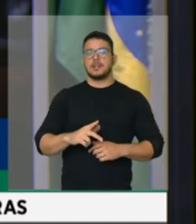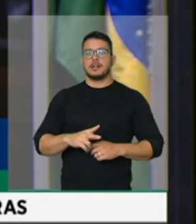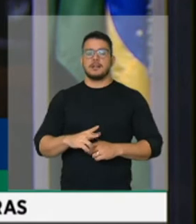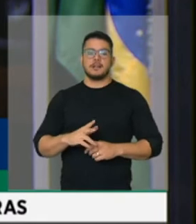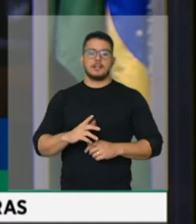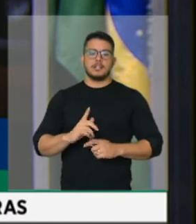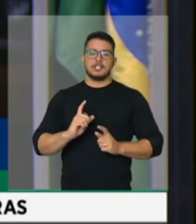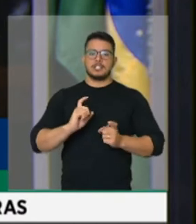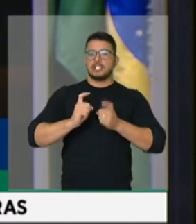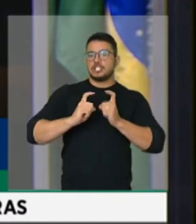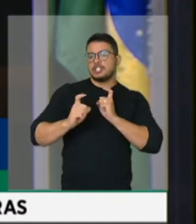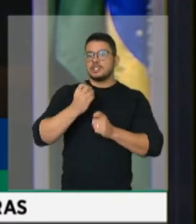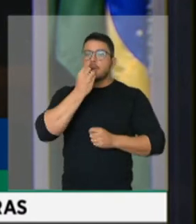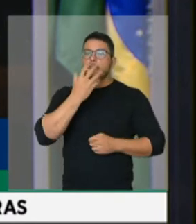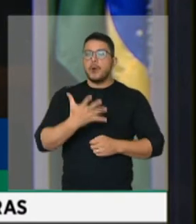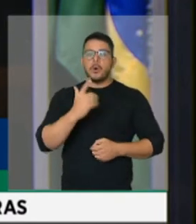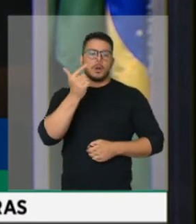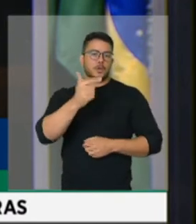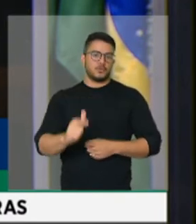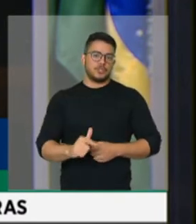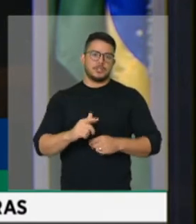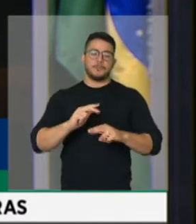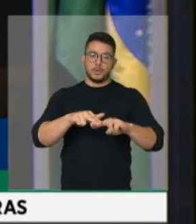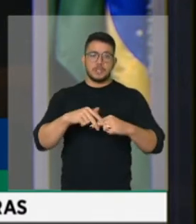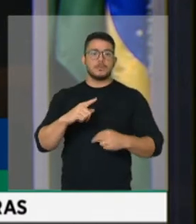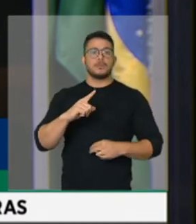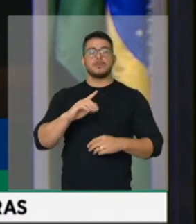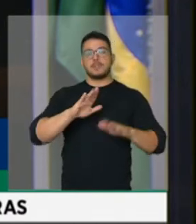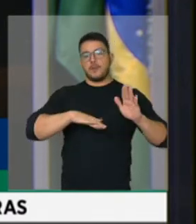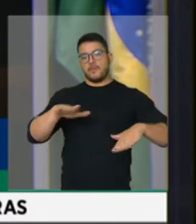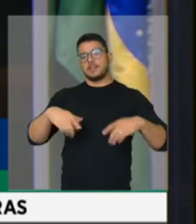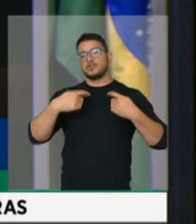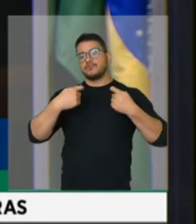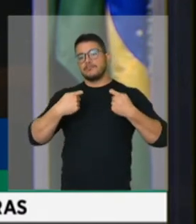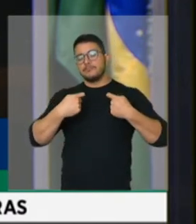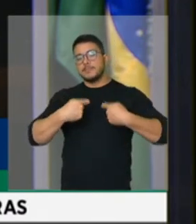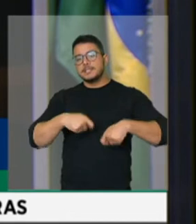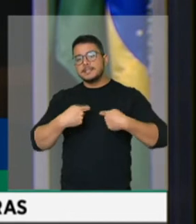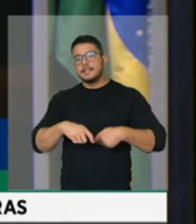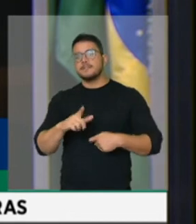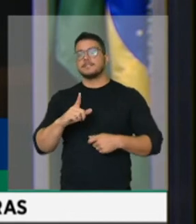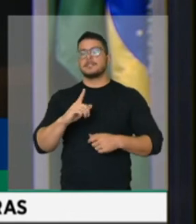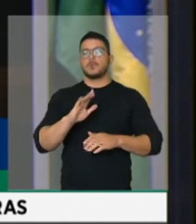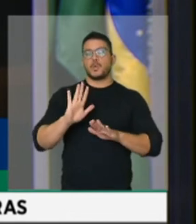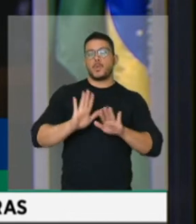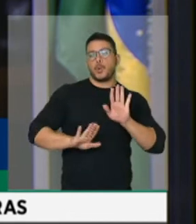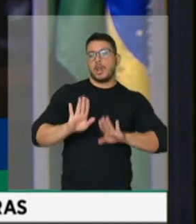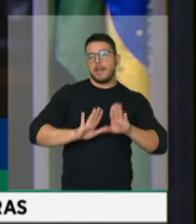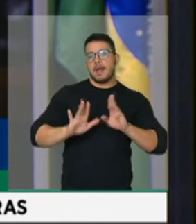PARTE DA EMPRESA COMO ATIVOS GERAÇÃO POTENCIALMENTE MAIS VANTAJOSA EM TERMOS DE RESULTADO FINANCEIRO PRIMEIRAMENTE AS EMPRESAS NÃO APRESENTAVAM BOM HISTÓRICO DE